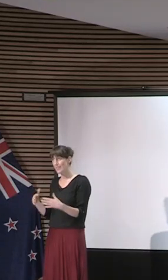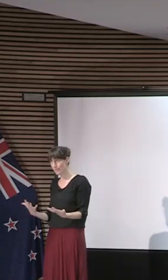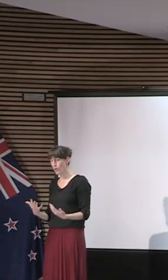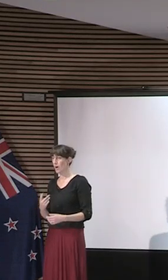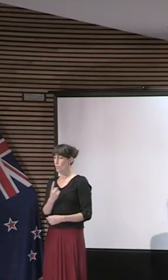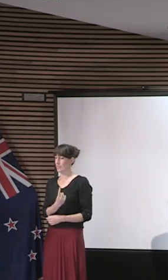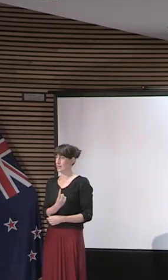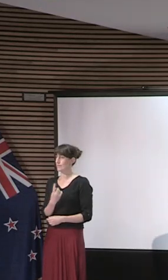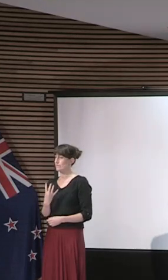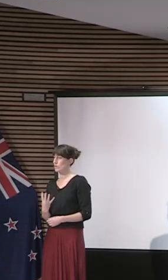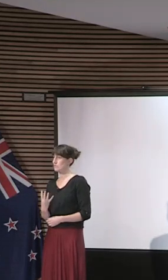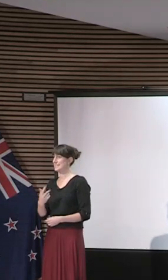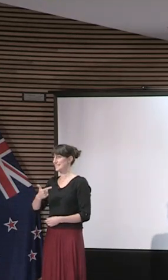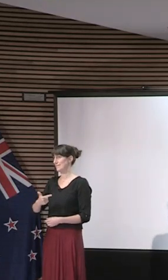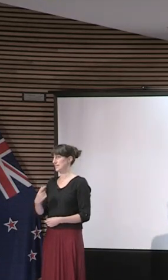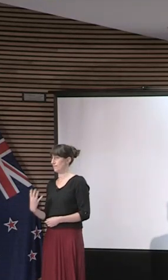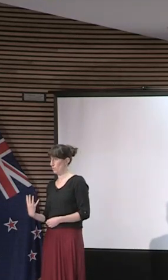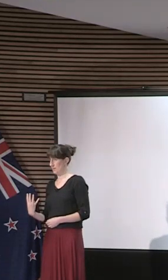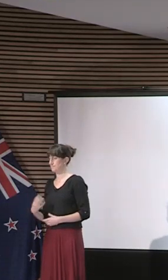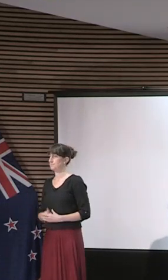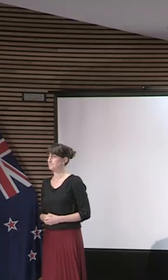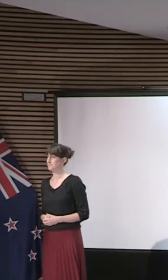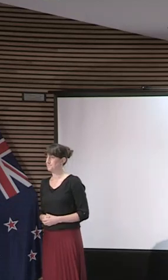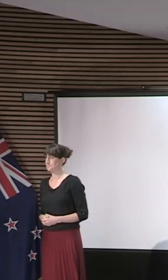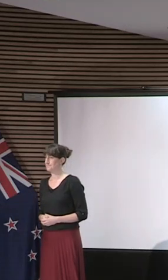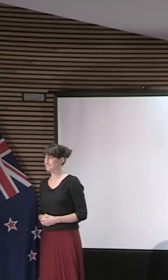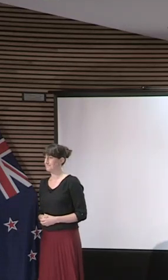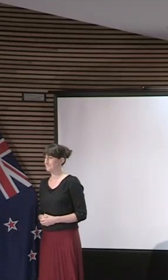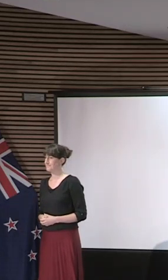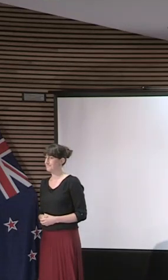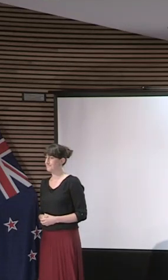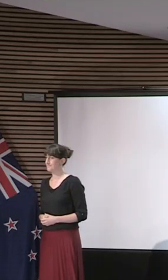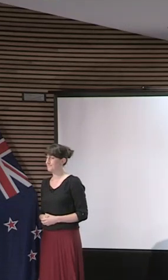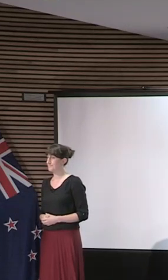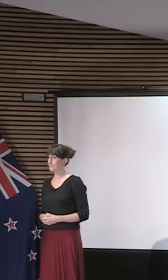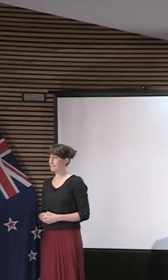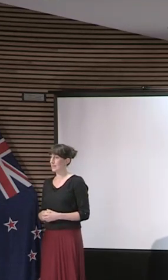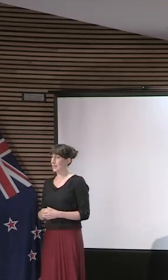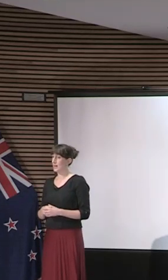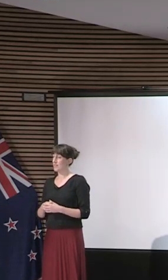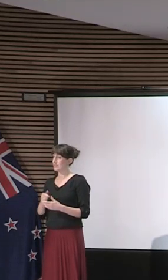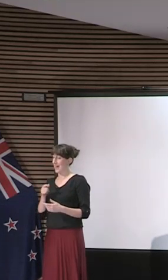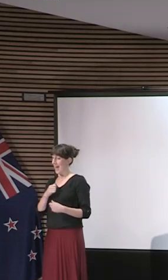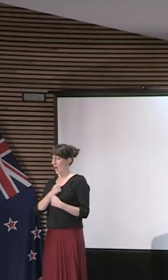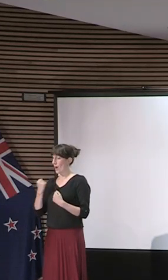348 pea mo etahi keehi, he 348 pea. He pera ano ianahi. Ko te